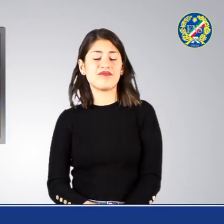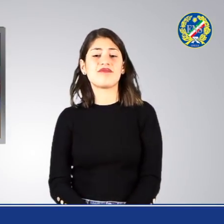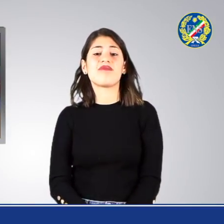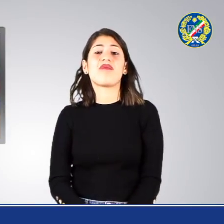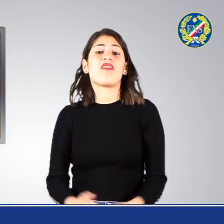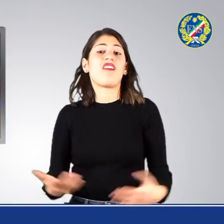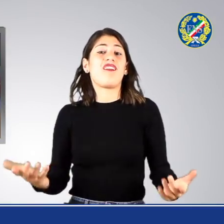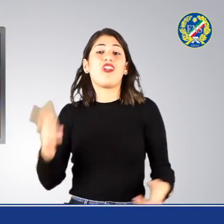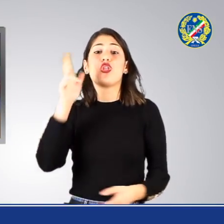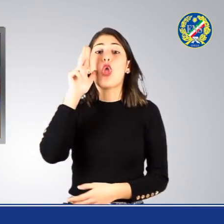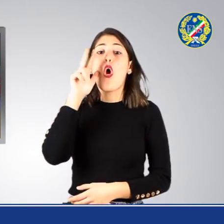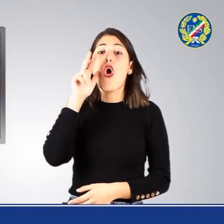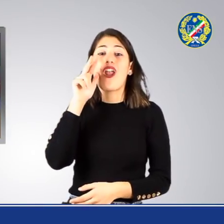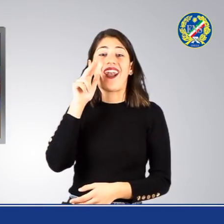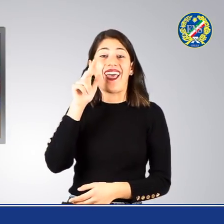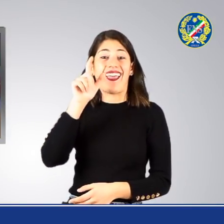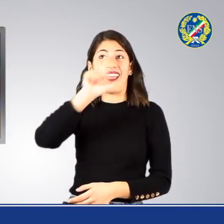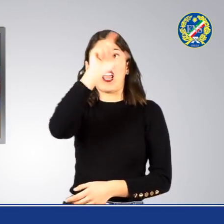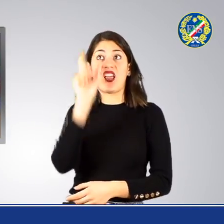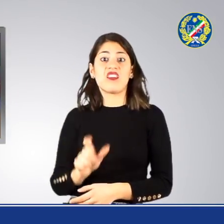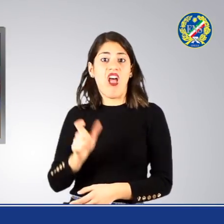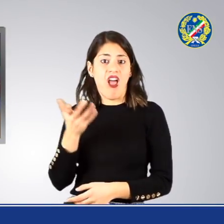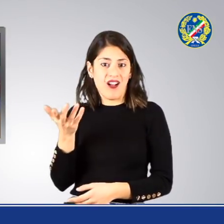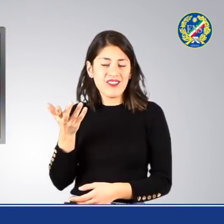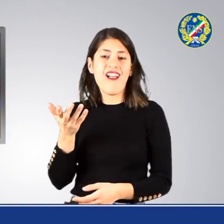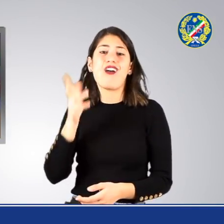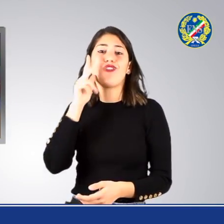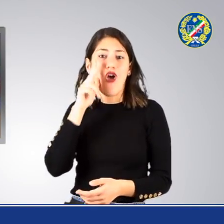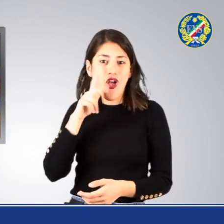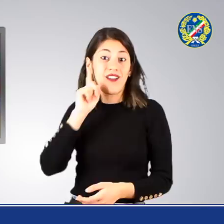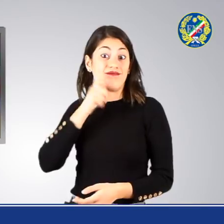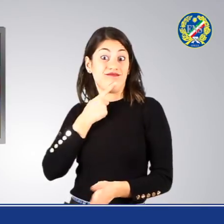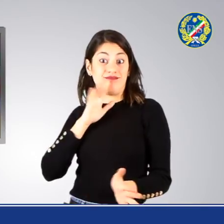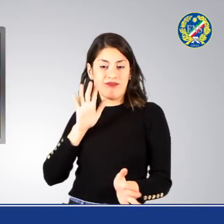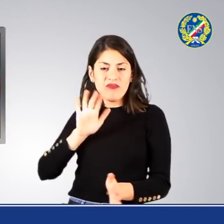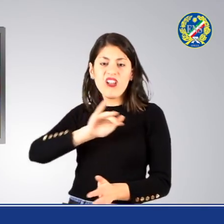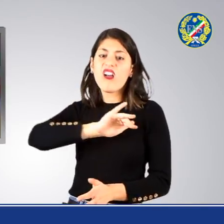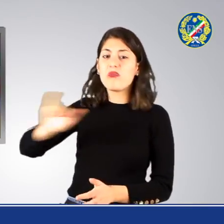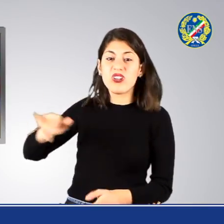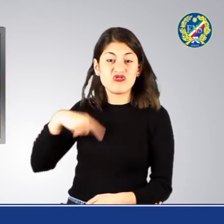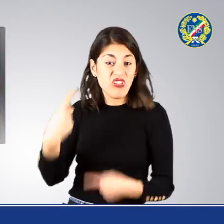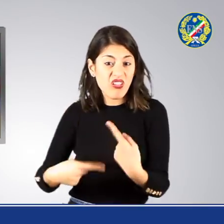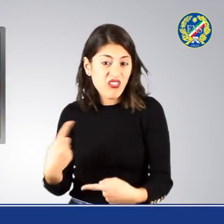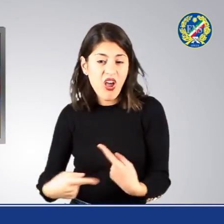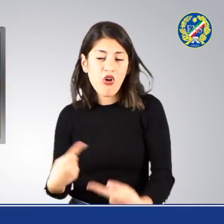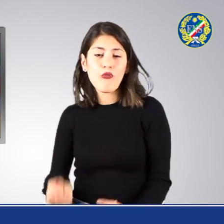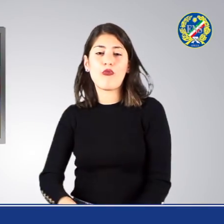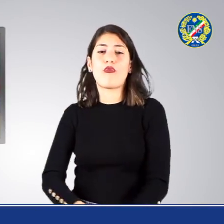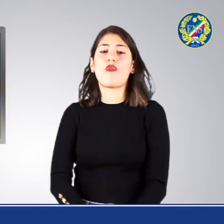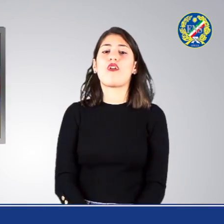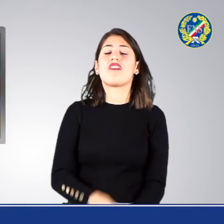delle donne che a causa della sordità subiscono una maggiore e continua emarginazione sociale;